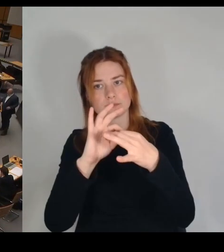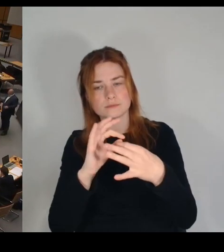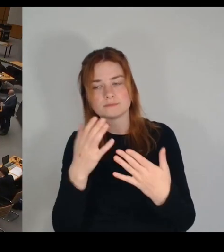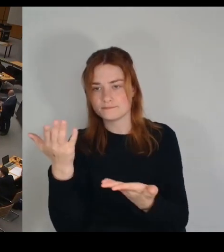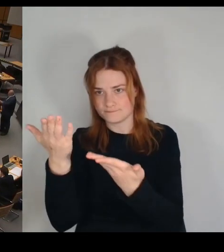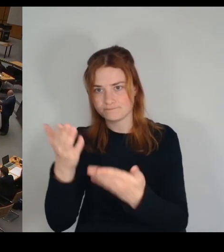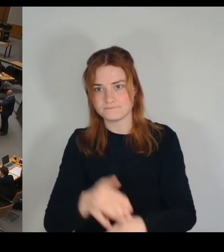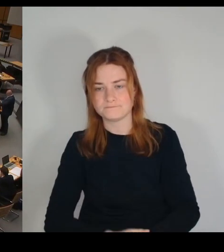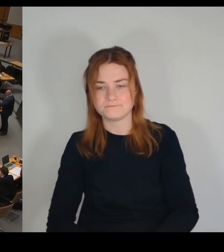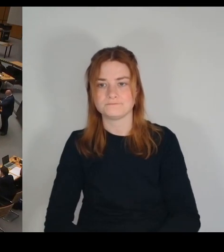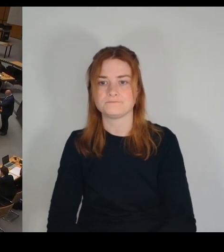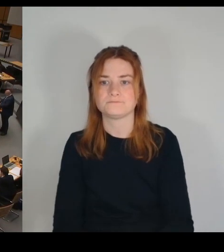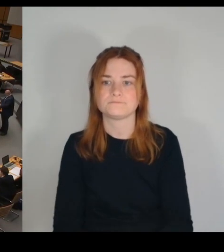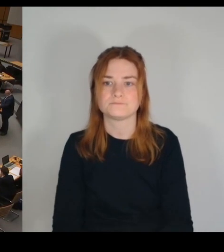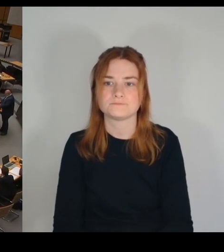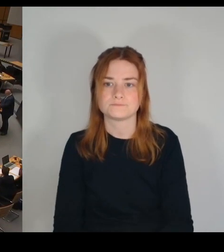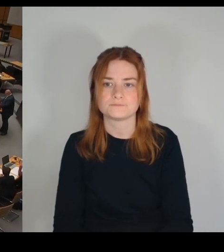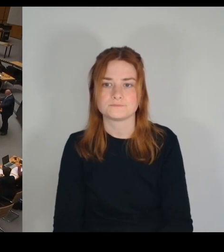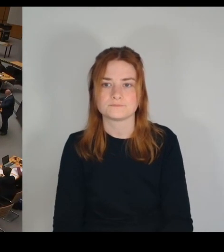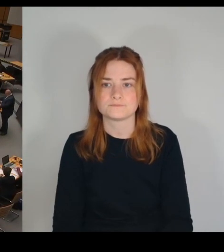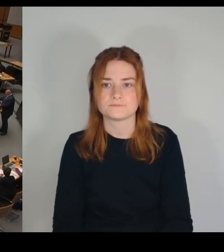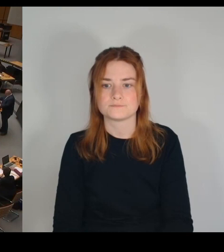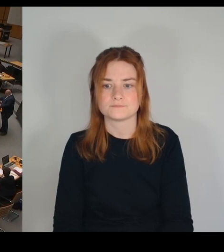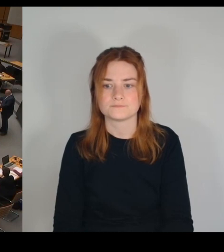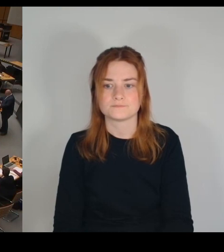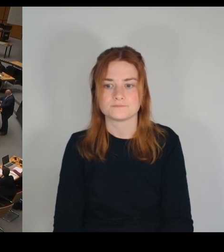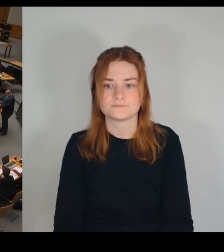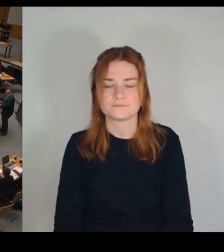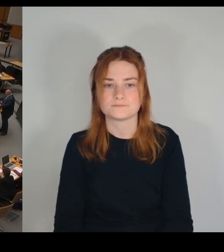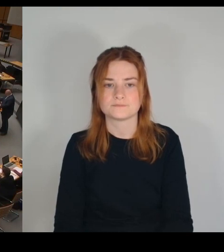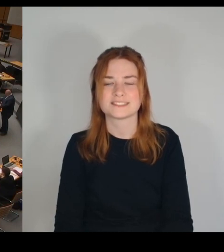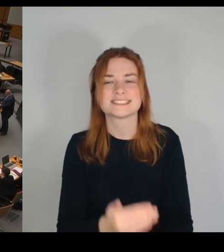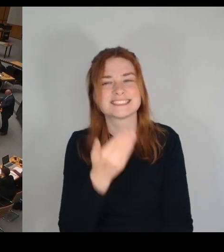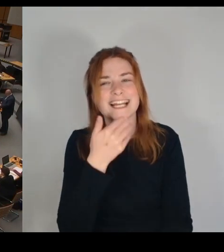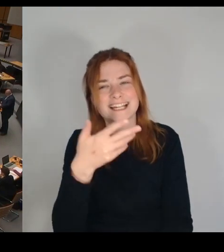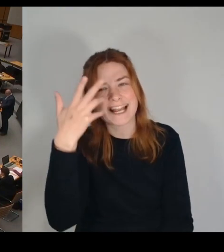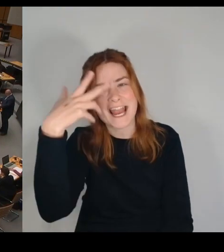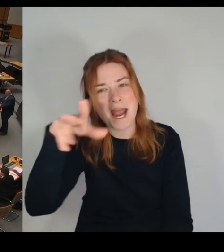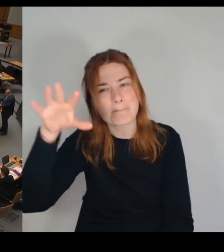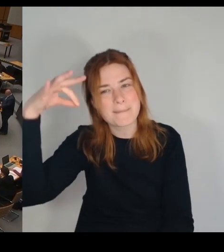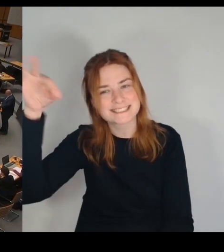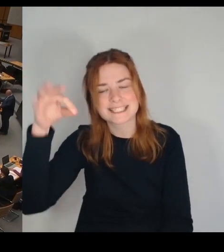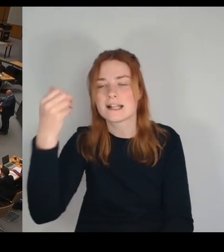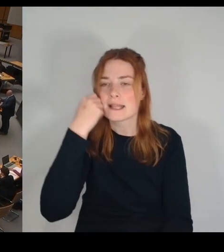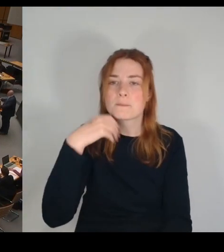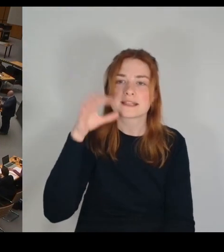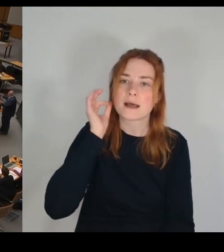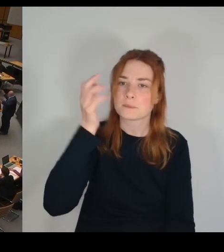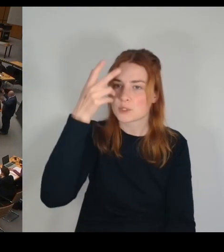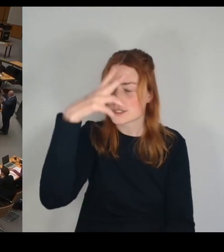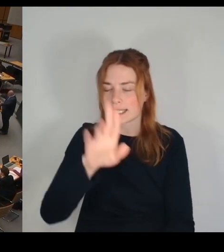Juhu! Danke, Herr Präsident! Meine Damen und Herren! Also in den drei Minuten, die ich jetzt hier die Zwischenintervention habe, kann ich natürlich unmöglich